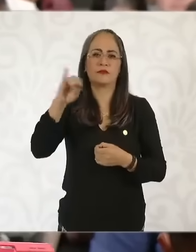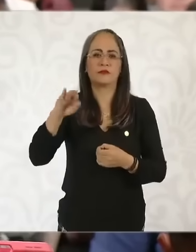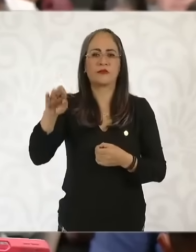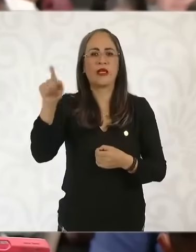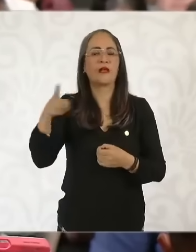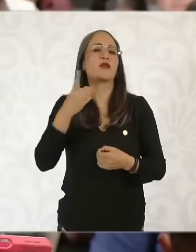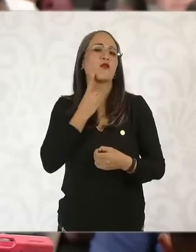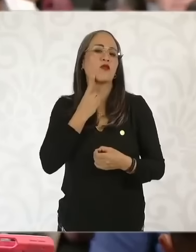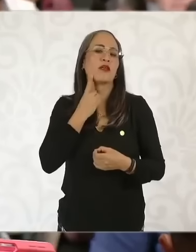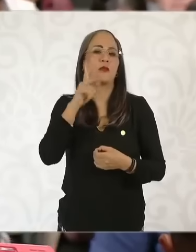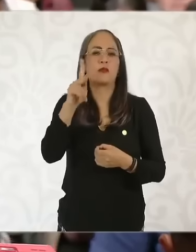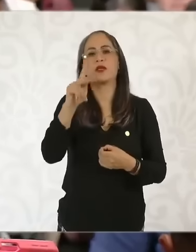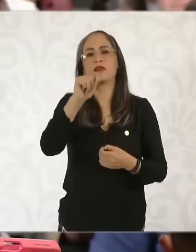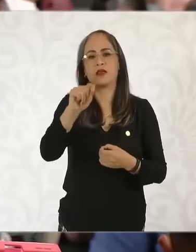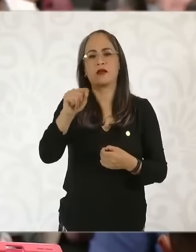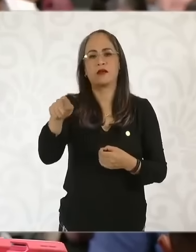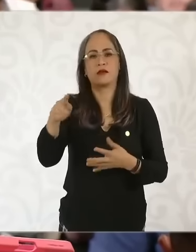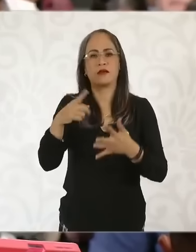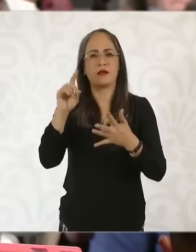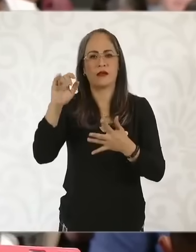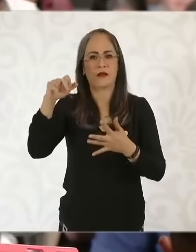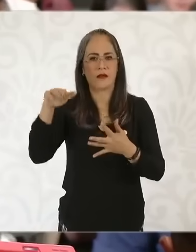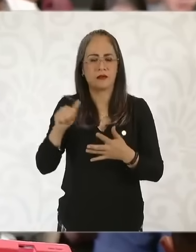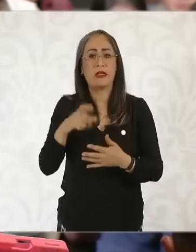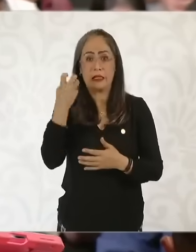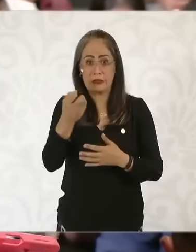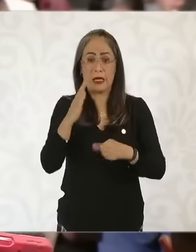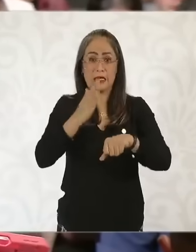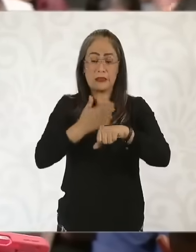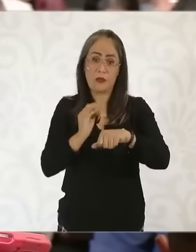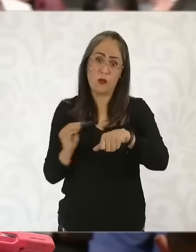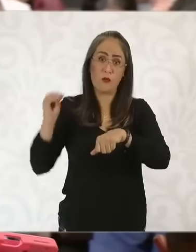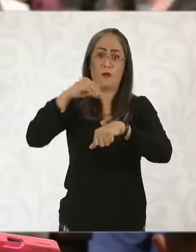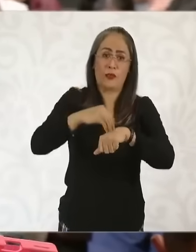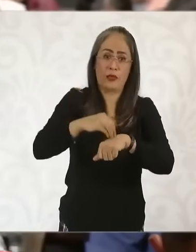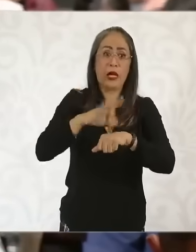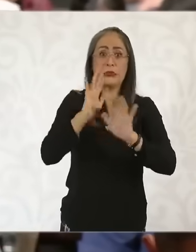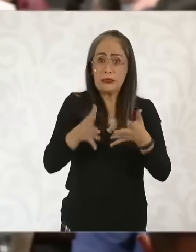Diana Karina Barreras. Este castigo es adicional a las disculpas públicas que ha estado dando,